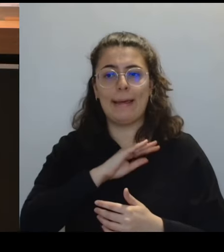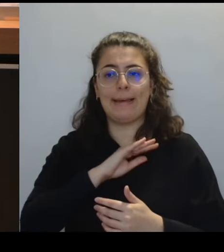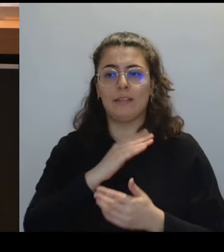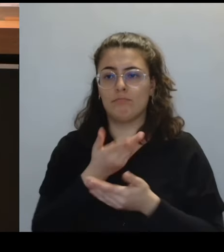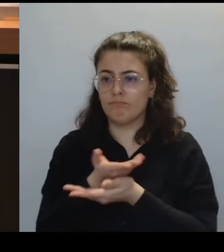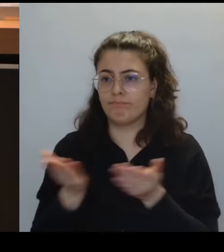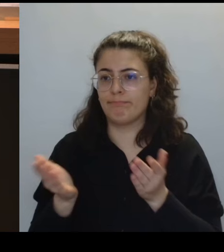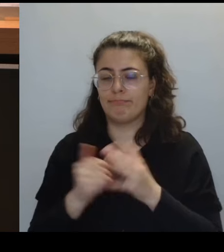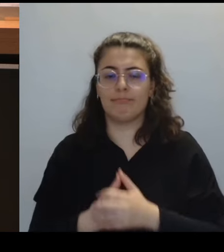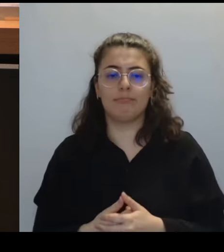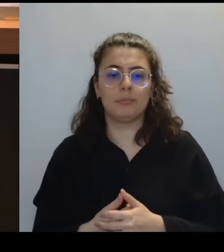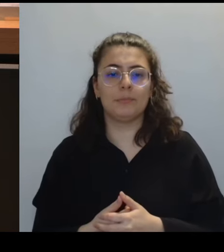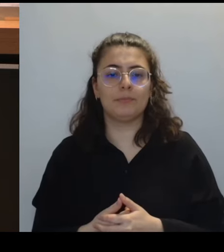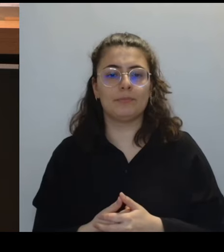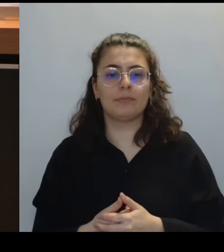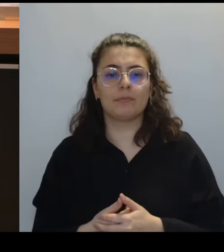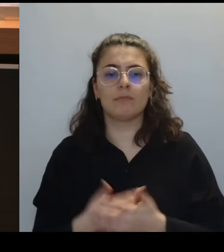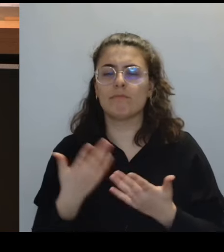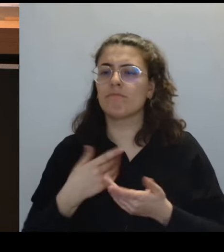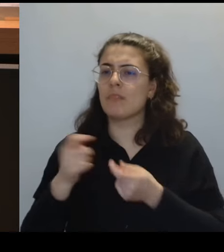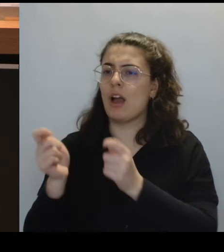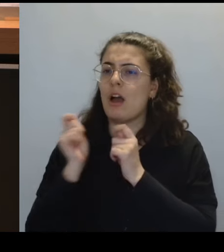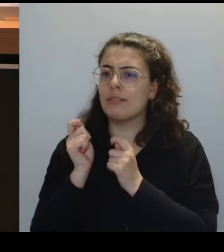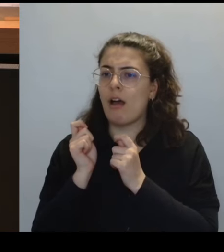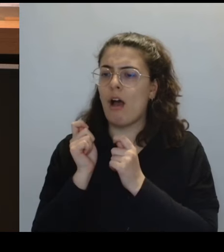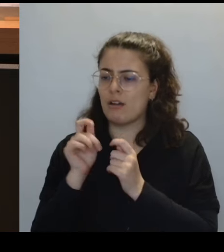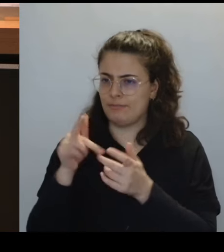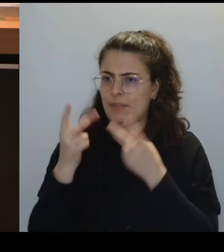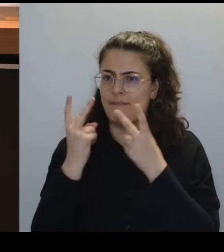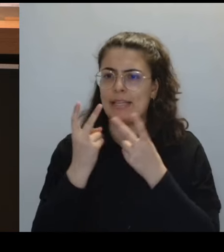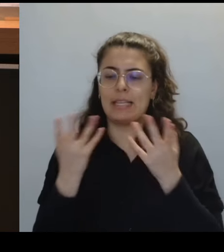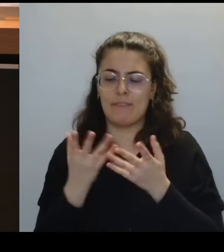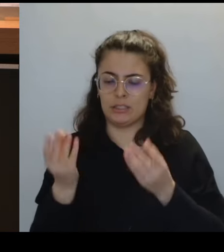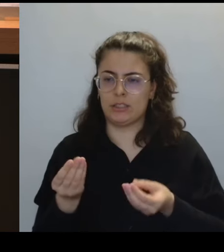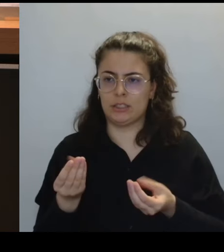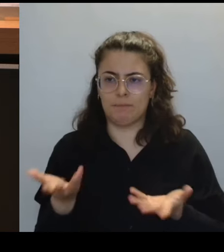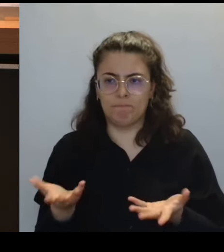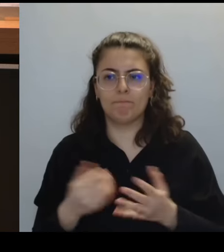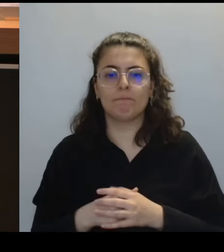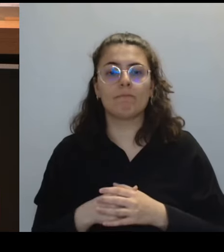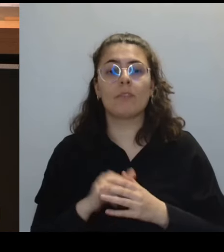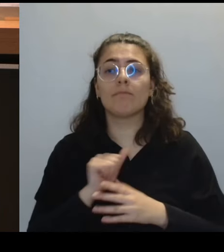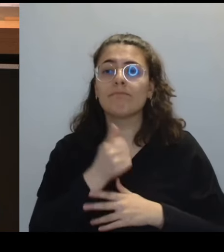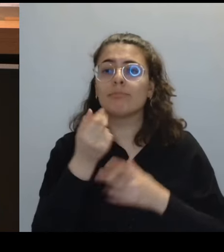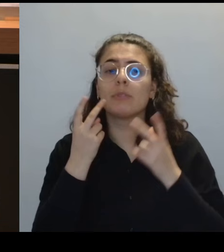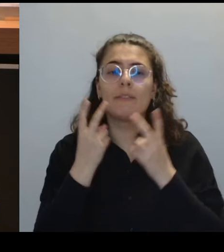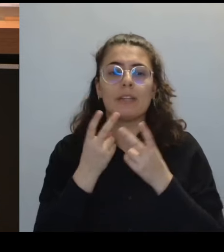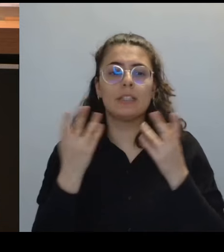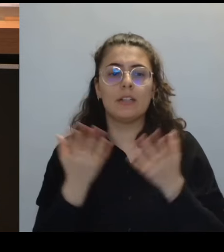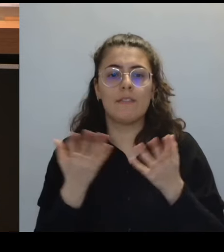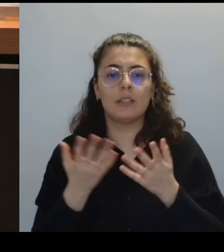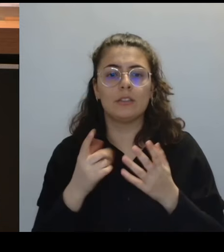unseres Antrages, der Ihnen vorliegt? Es geht im Kern um nichts anderes als die Gewährleistung des Gleichheitsprinzips unter